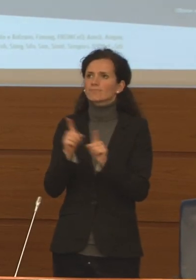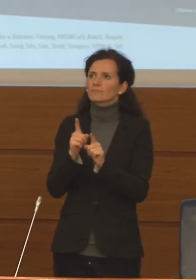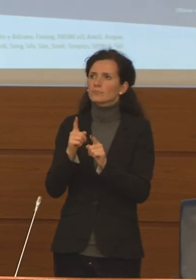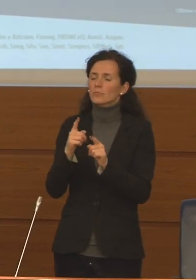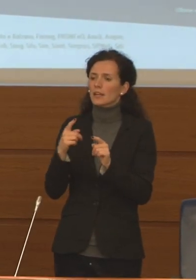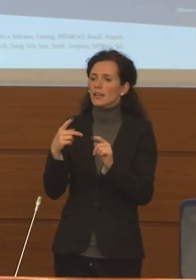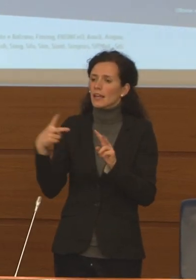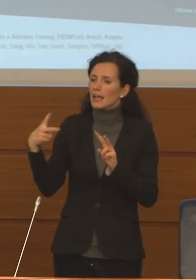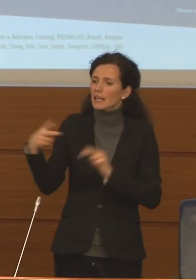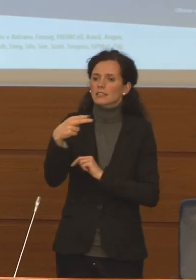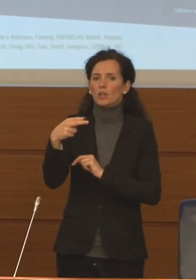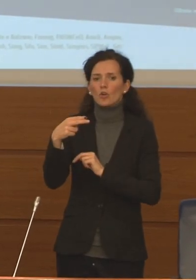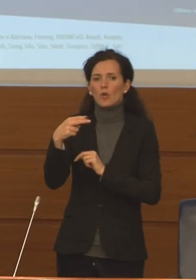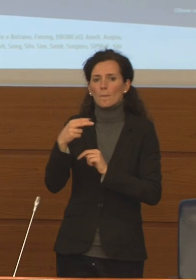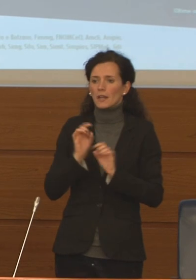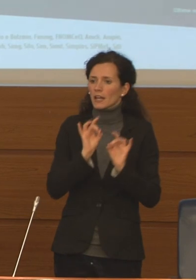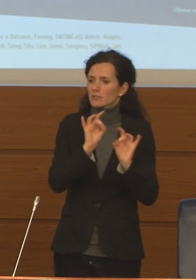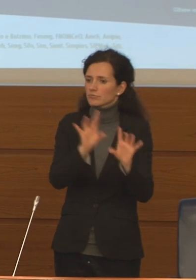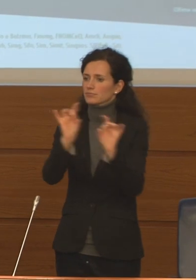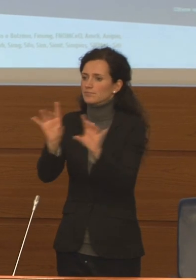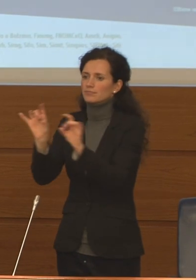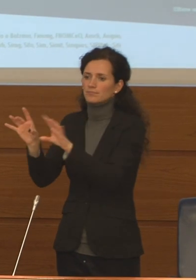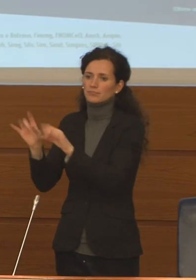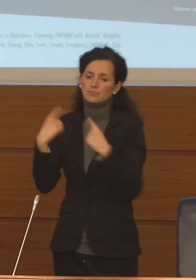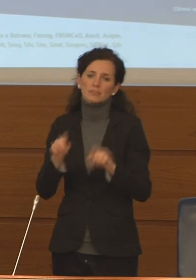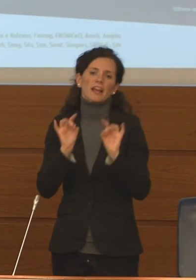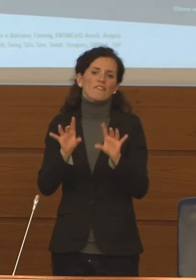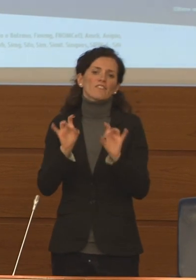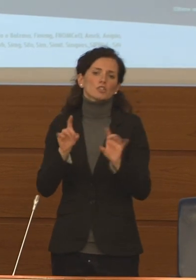di trasmissione classiche di questa infezione virale.